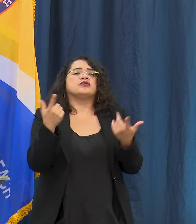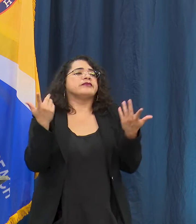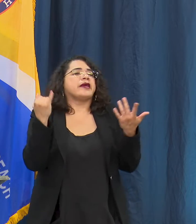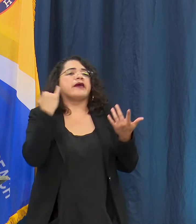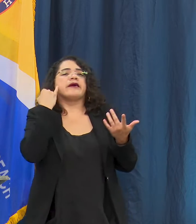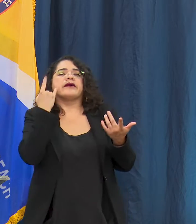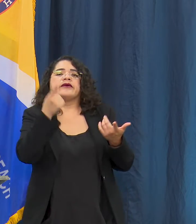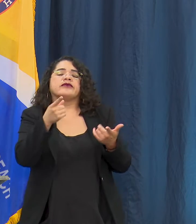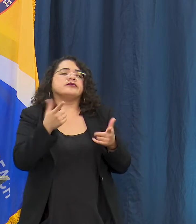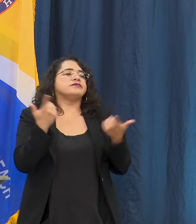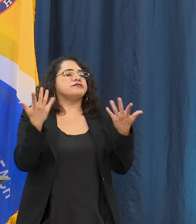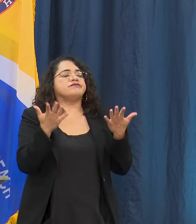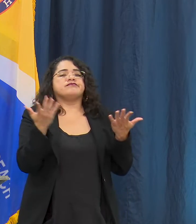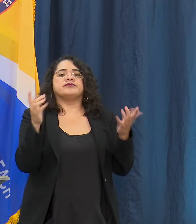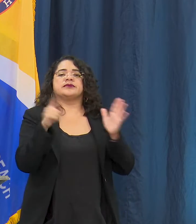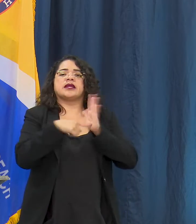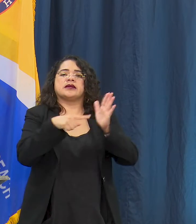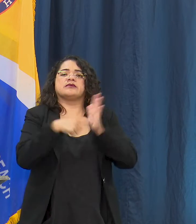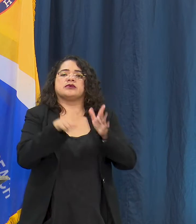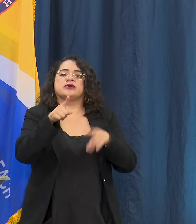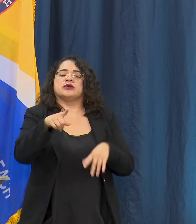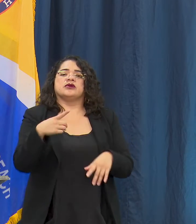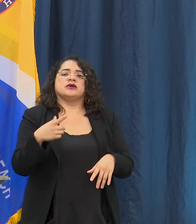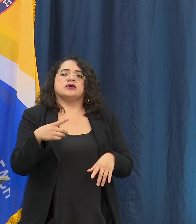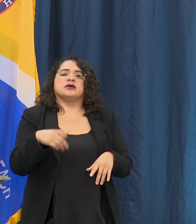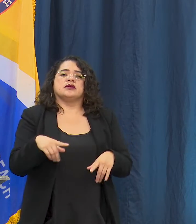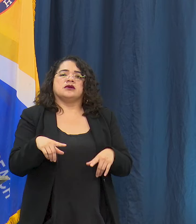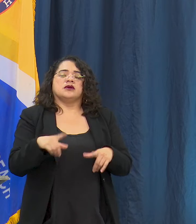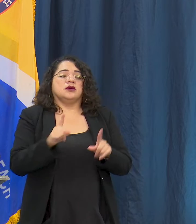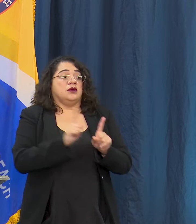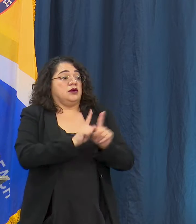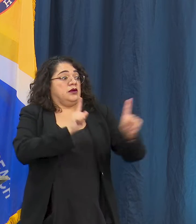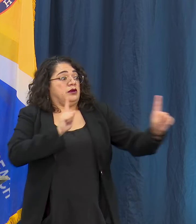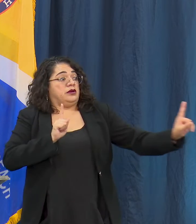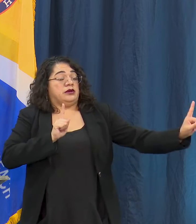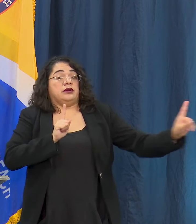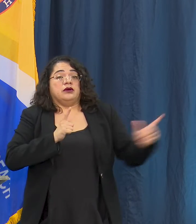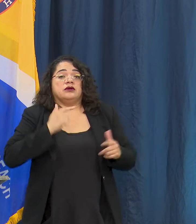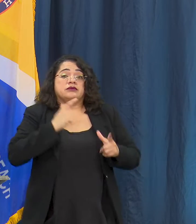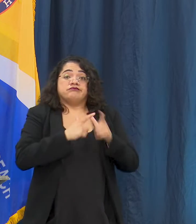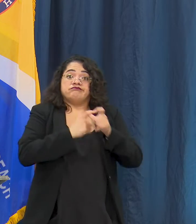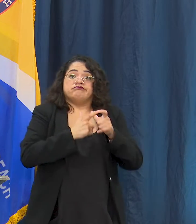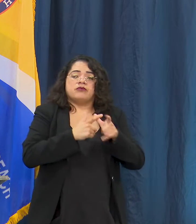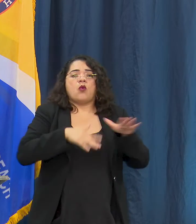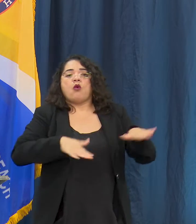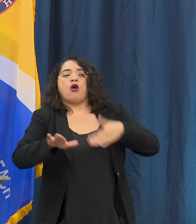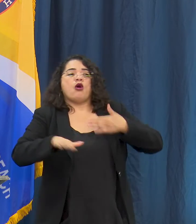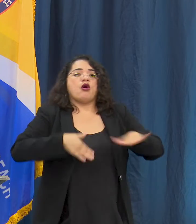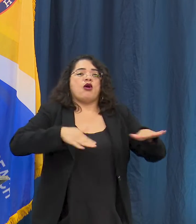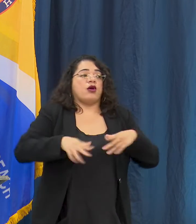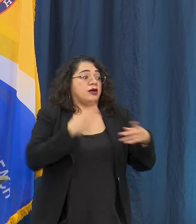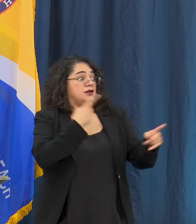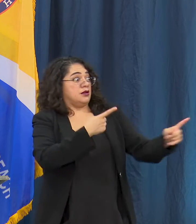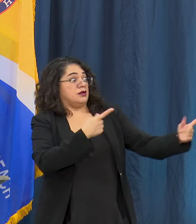puede seguir teniendo es a distance amento fisico tambien a sabemos que la l